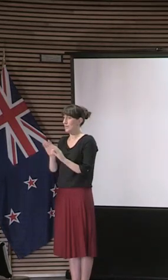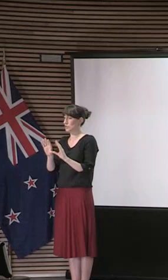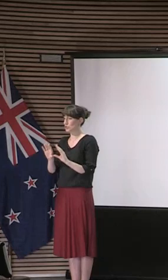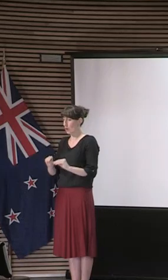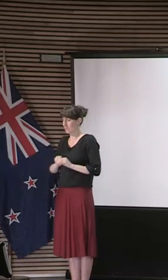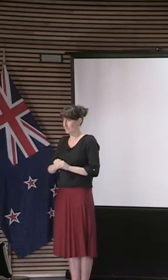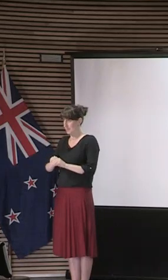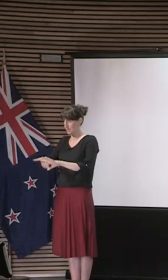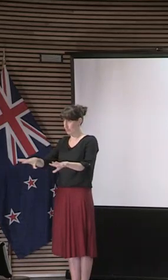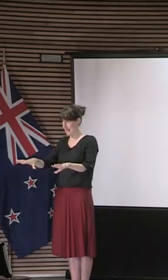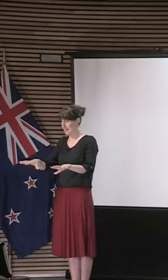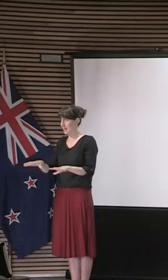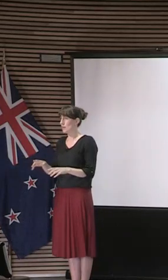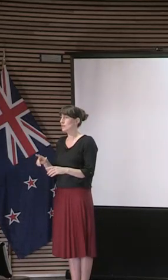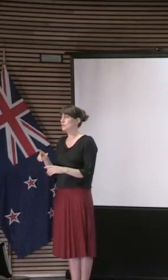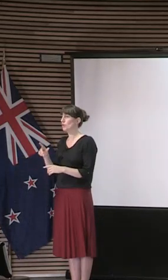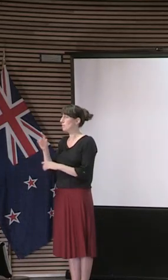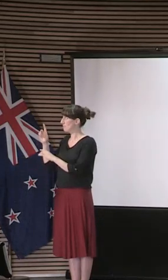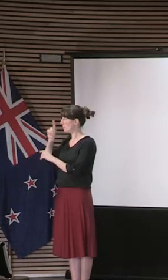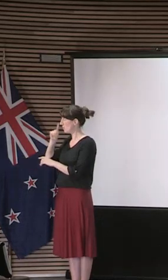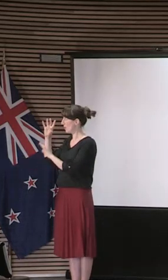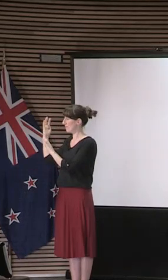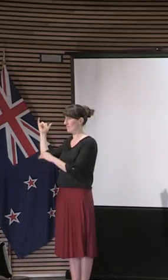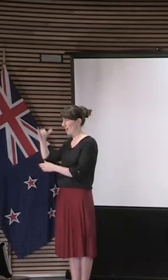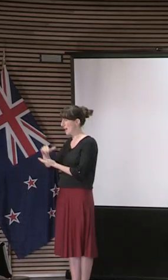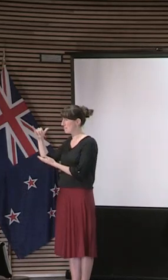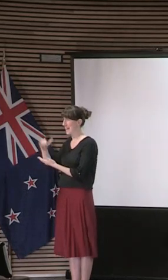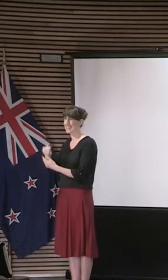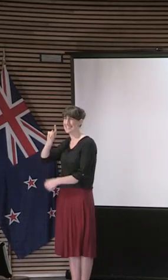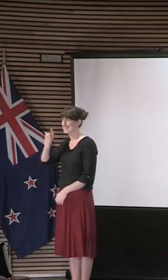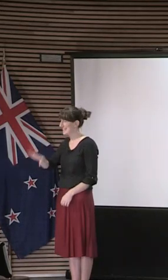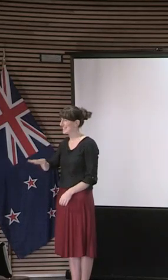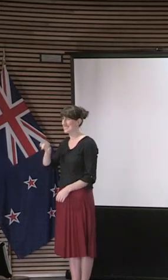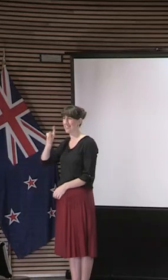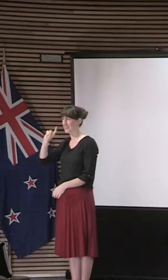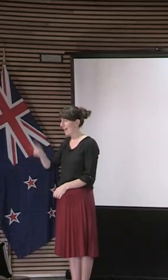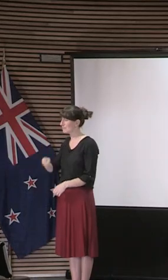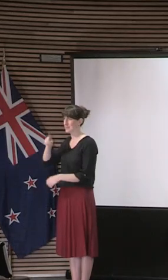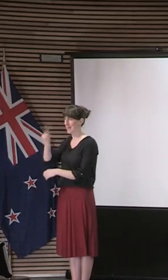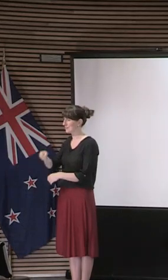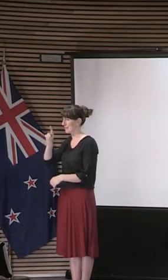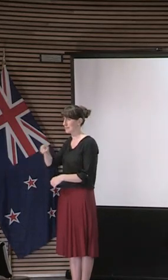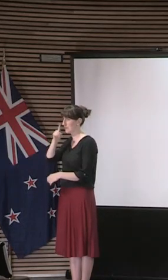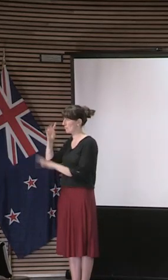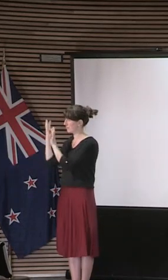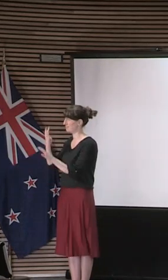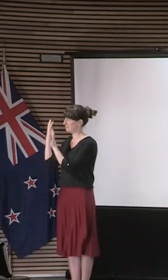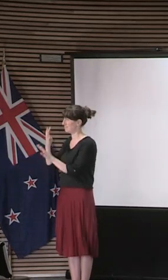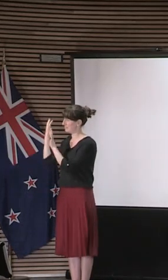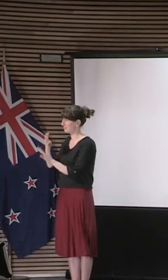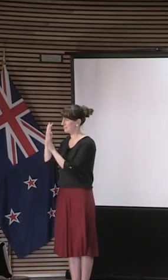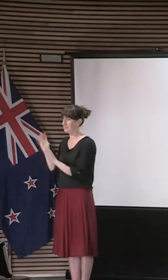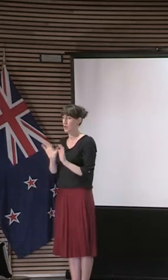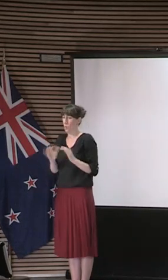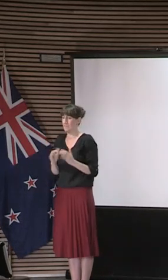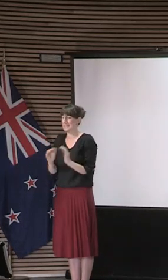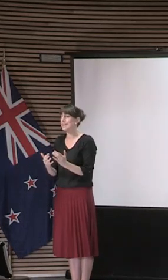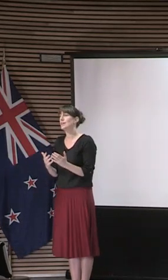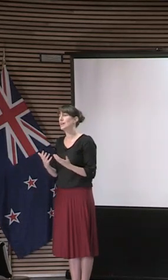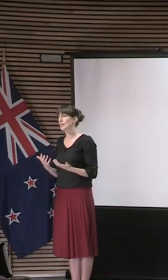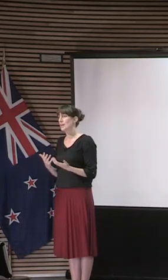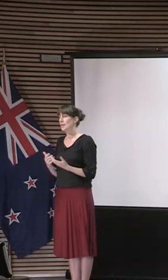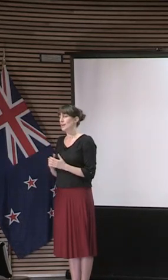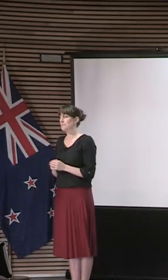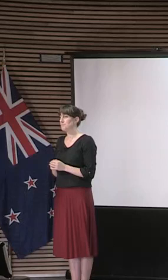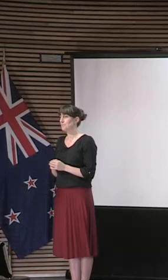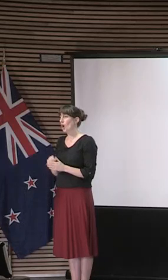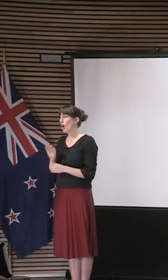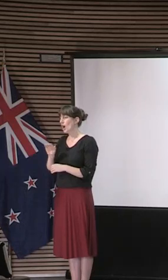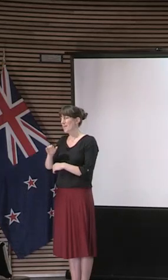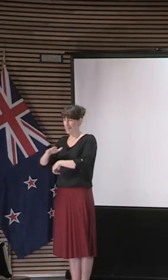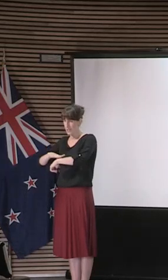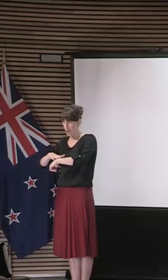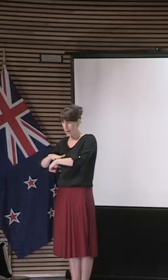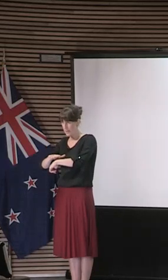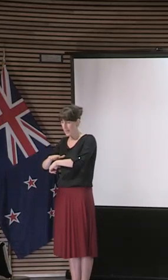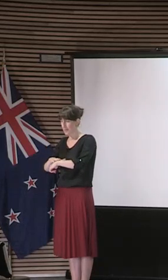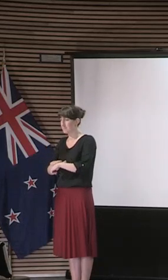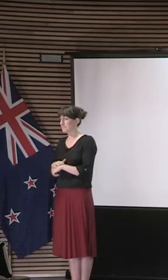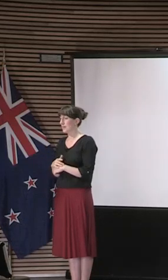Hauora e pa ana. I puta ake he